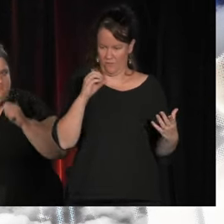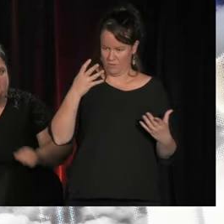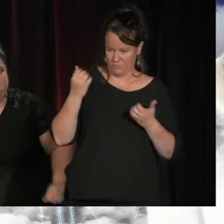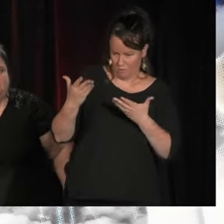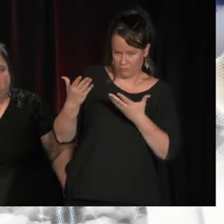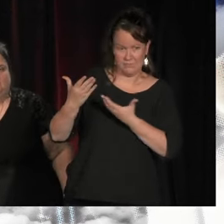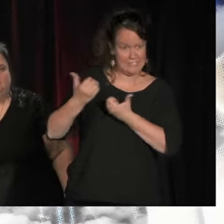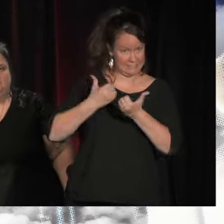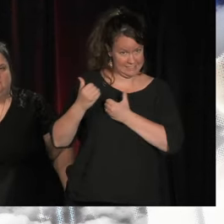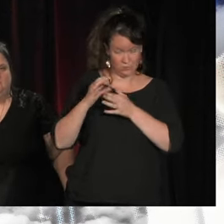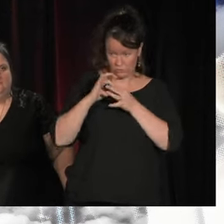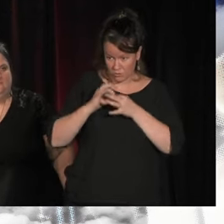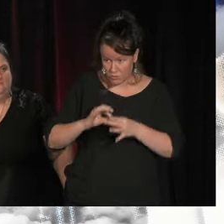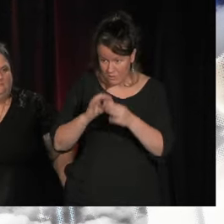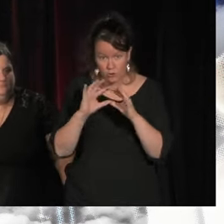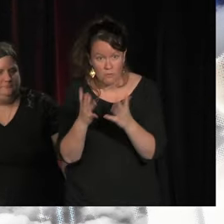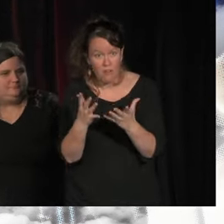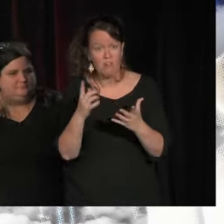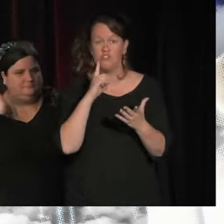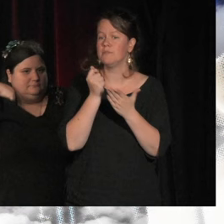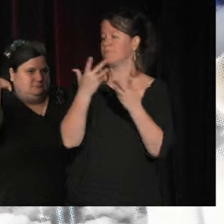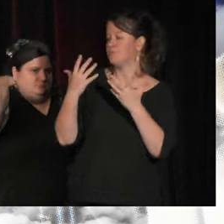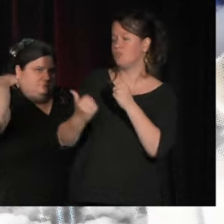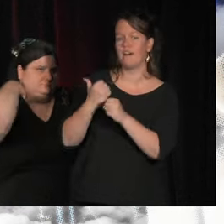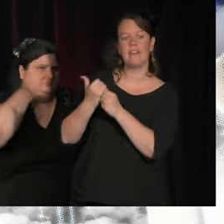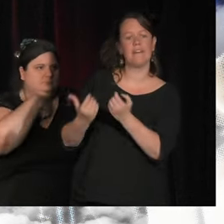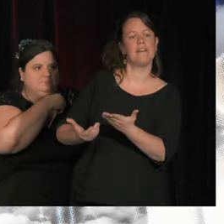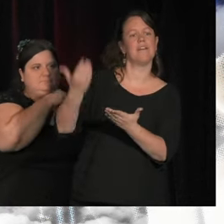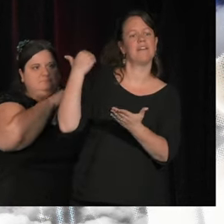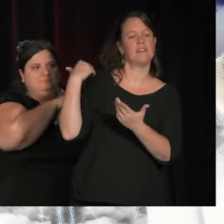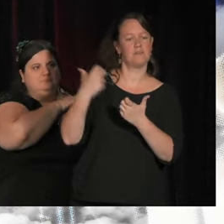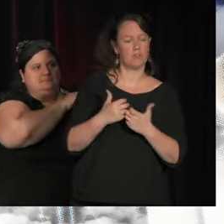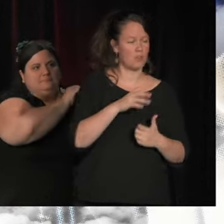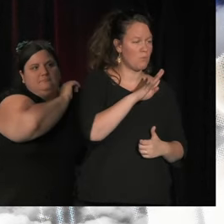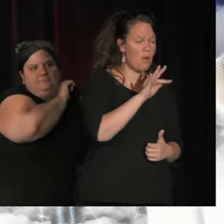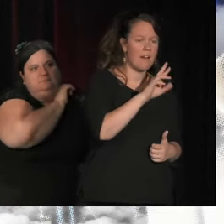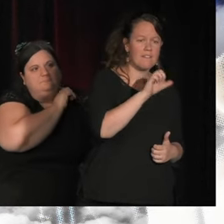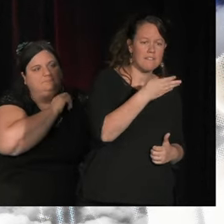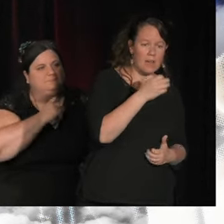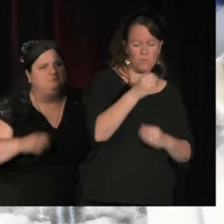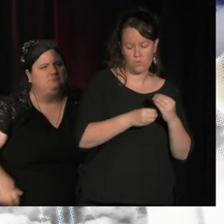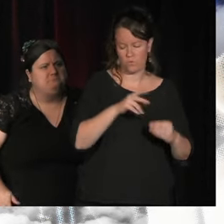ça fait maintenant une dizaine d'années qu'il y a des jeux services qui sont parfois en activité. Je pense à Warframe et Path of Exile qui sont les deux plus vieux quasiment,